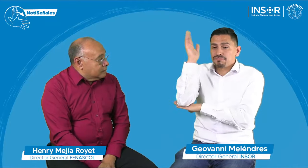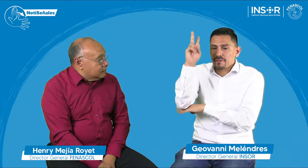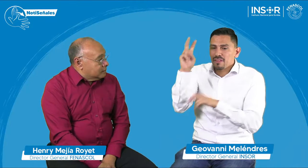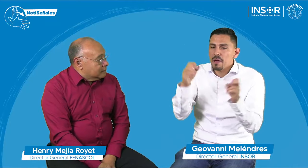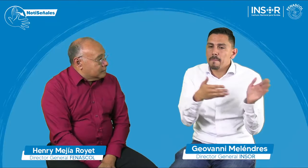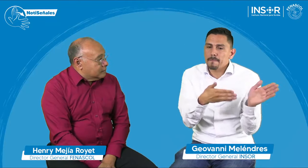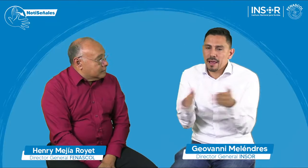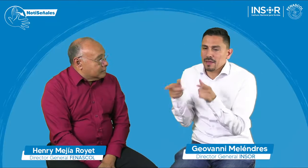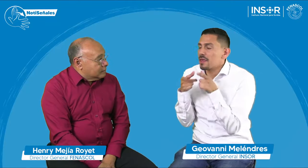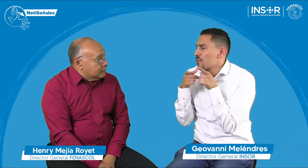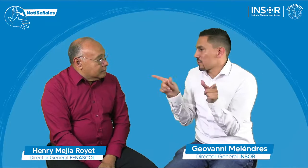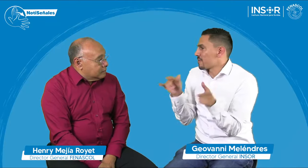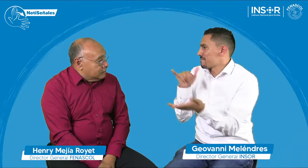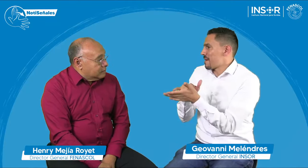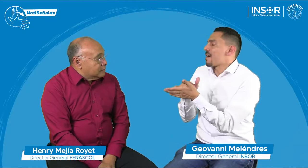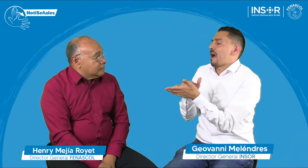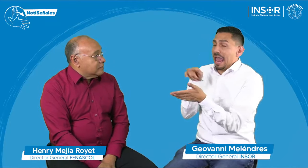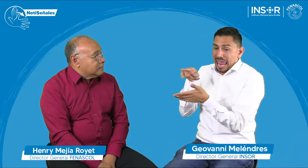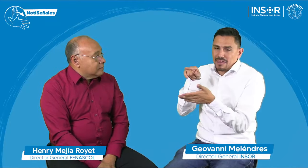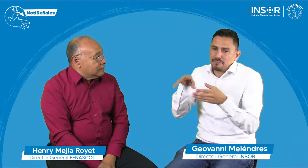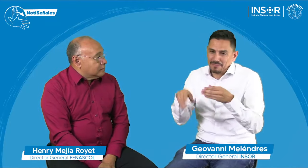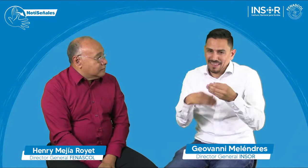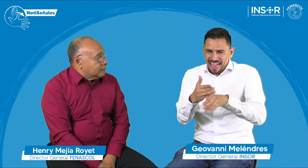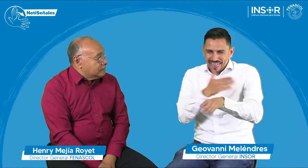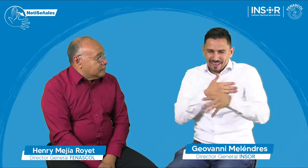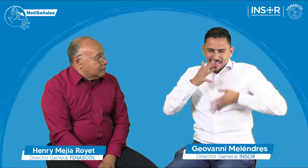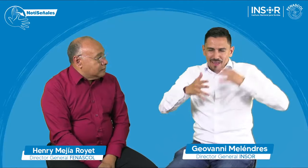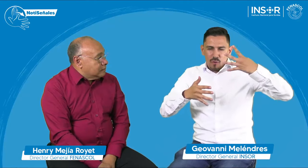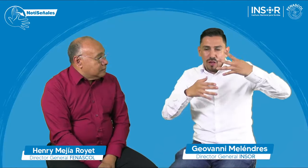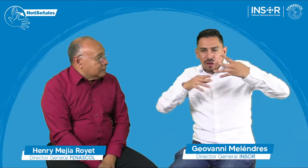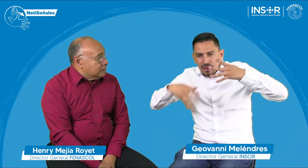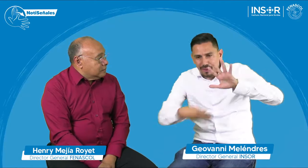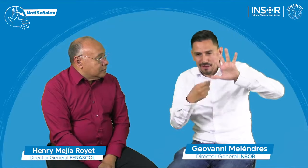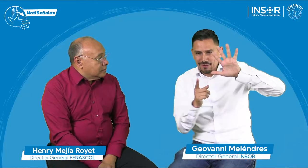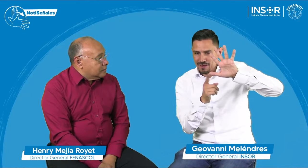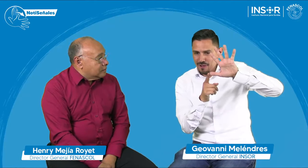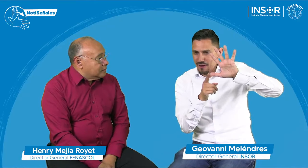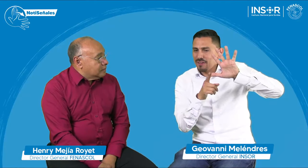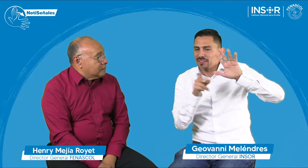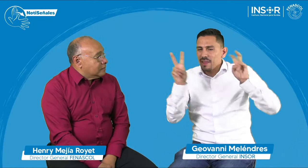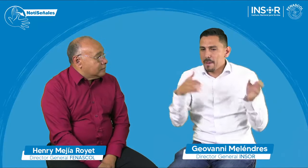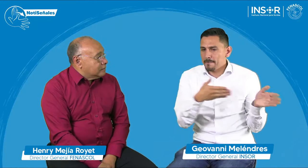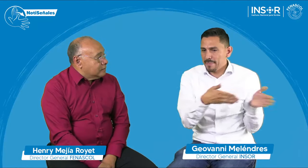va ligado también a la planeación que vamos a hacer en INSOR . Y el segundo tema es la